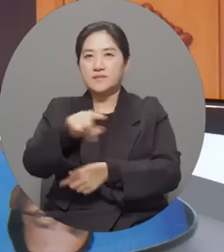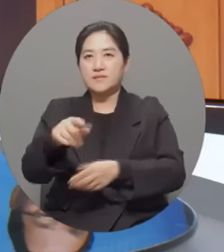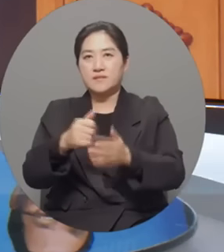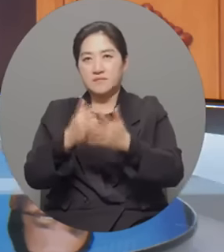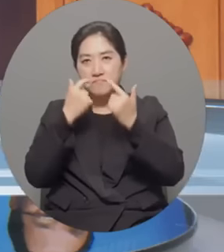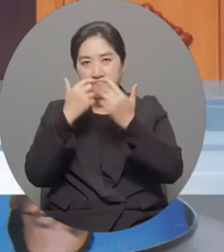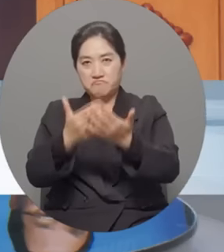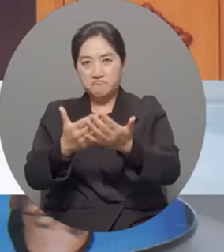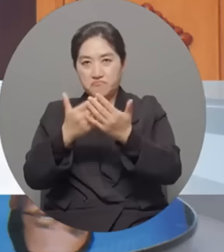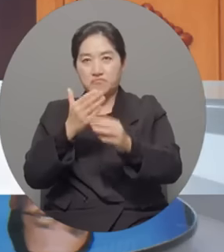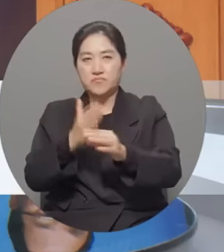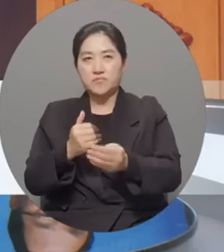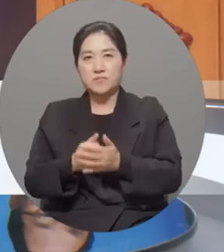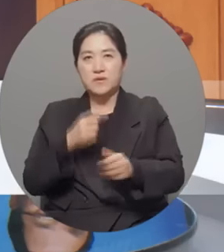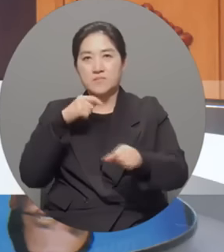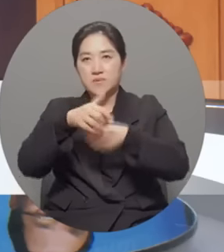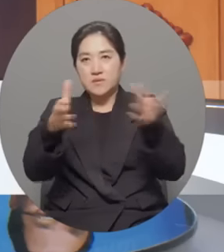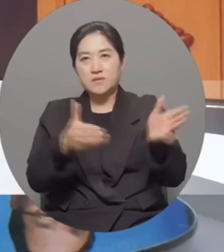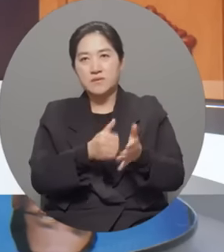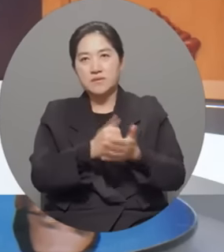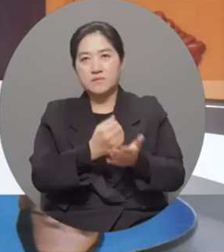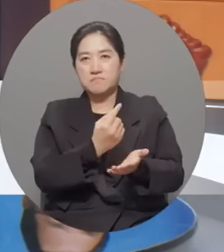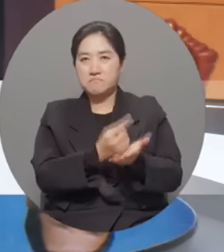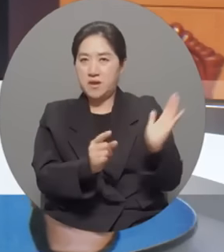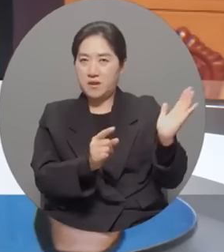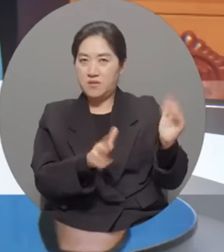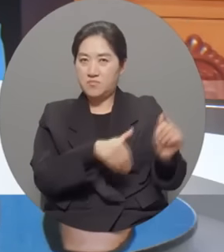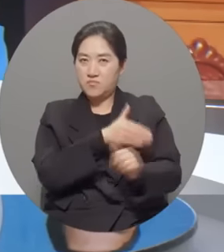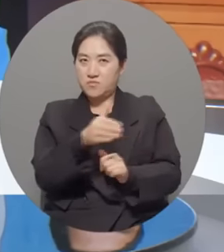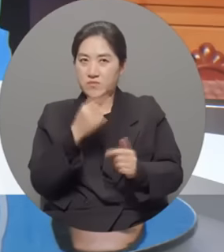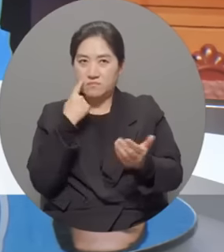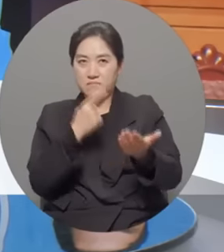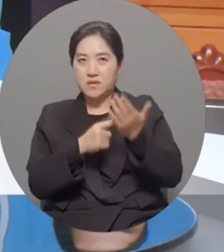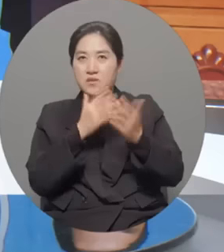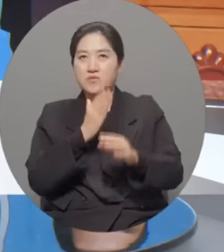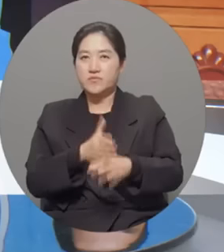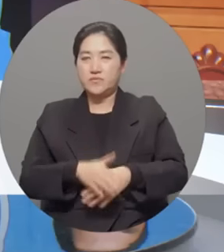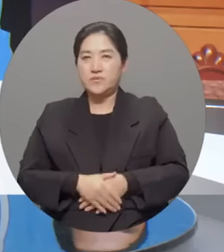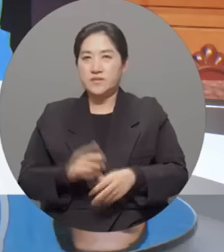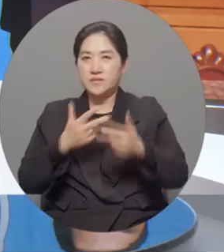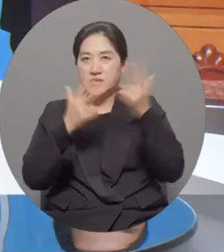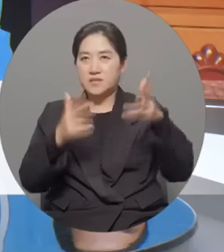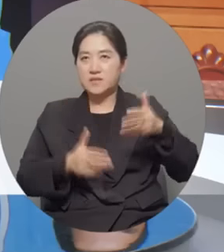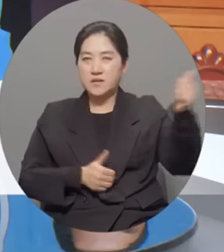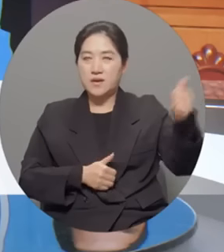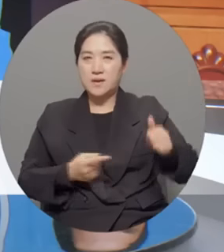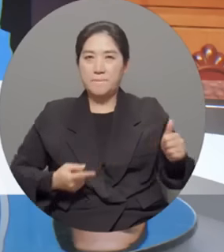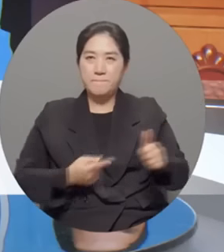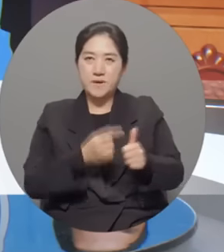(앵커) 제3지대의 윤곽이 조금씩 드러나는가운데 민주당의 이탈 조짐도 가시화하고 있습니다.